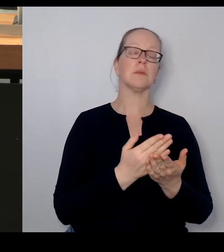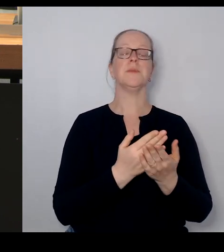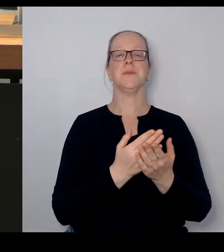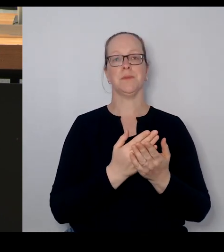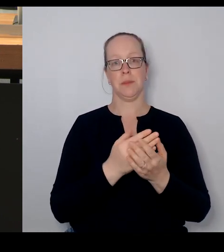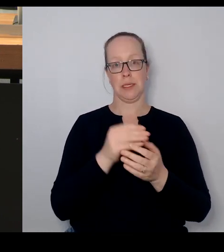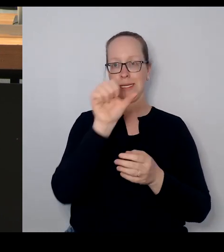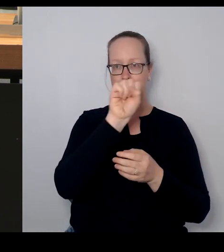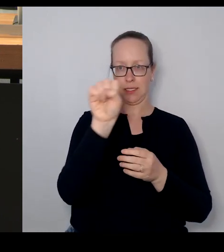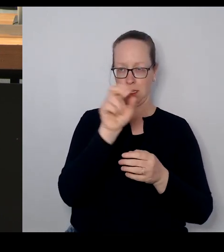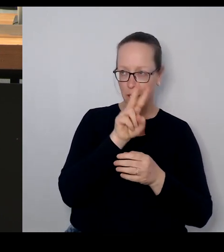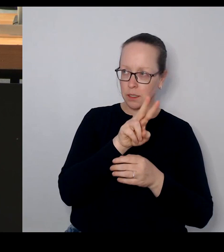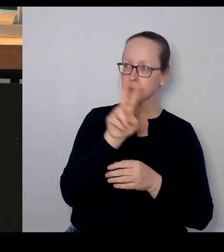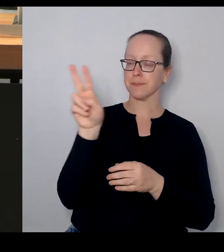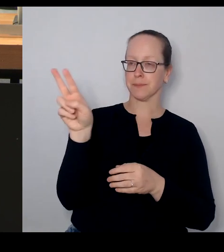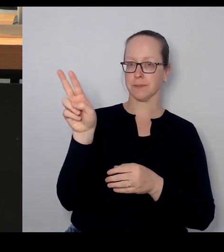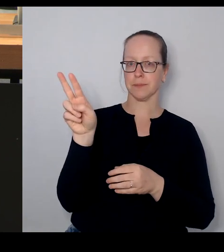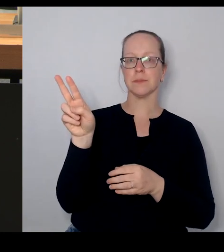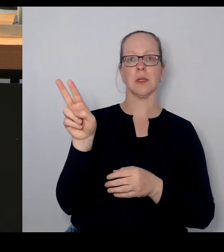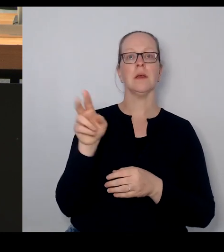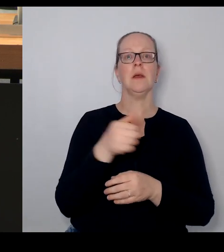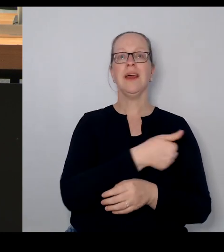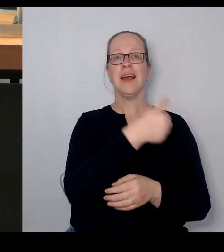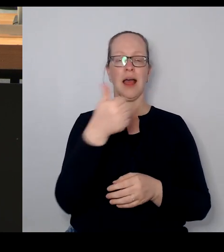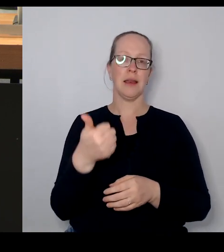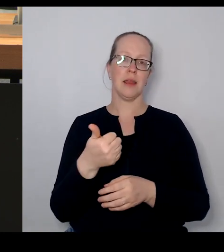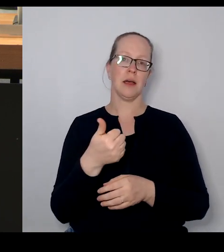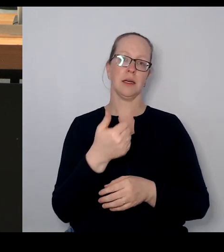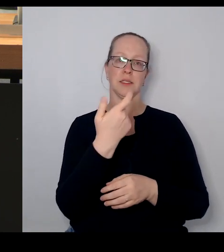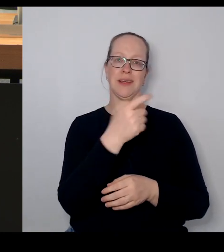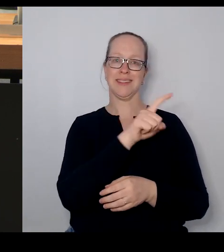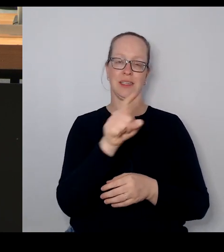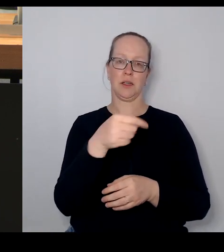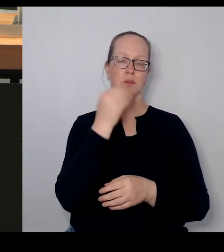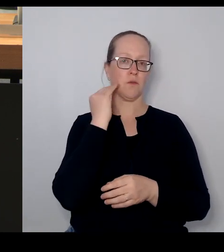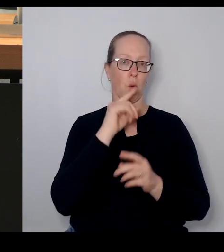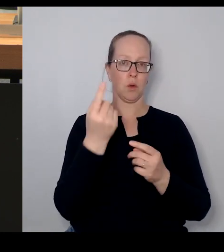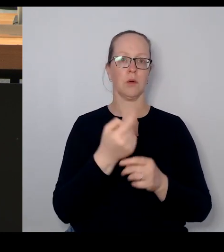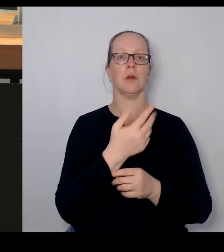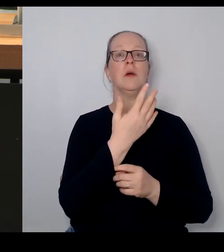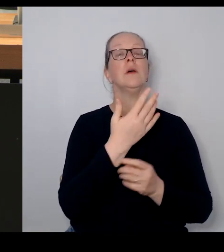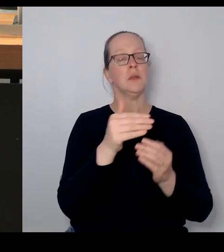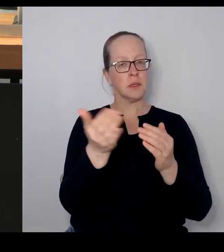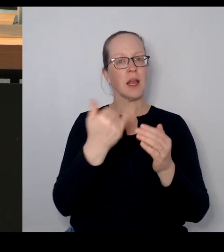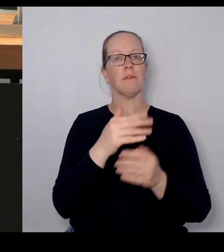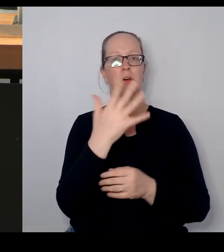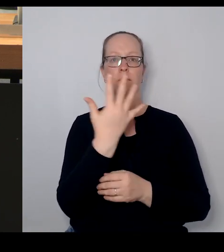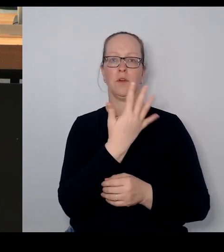5000 Sozialwohnungen davon pro Jahr. Die klappen nicht die klappen nicht. Da kann man jetzt noch ein bisschen